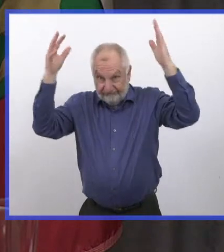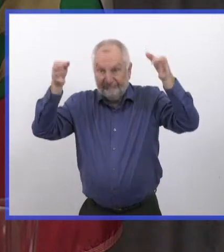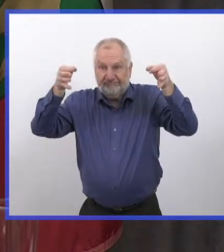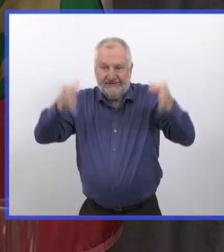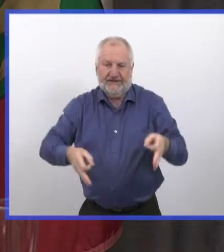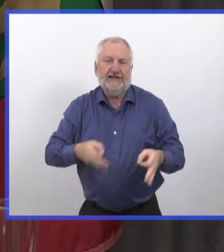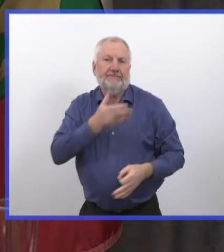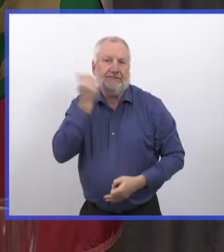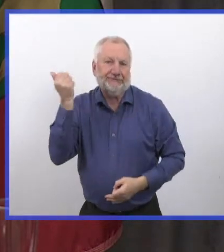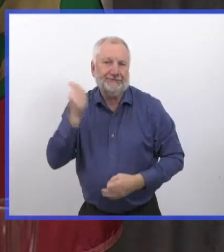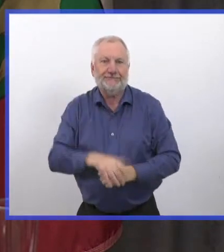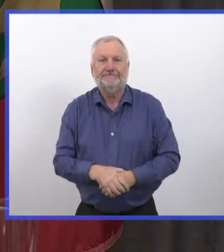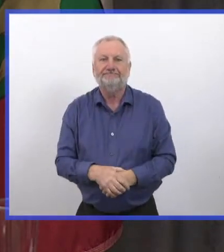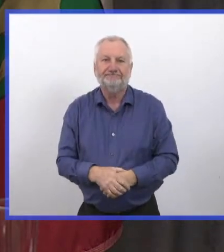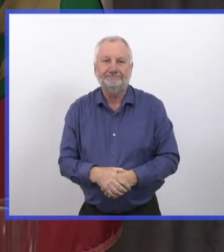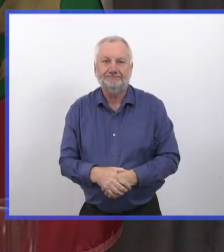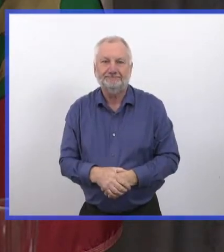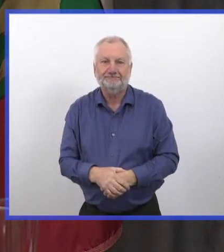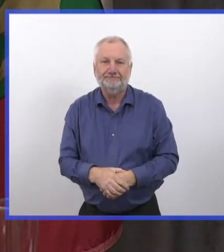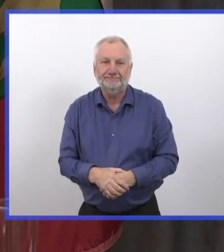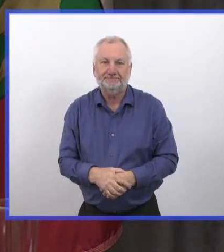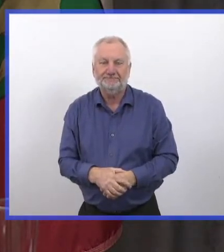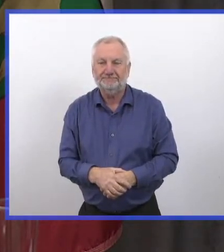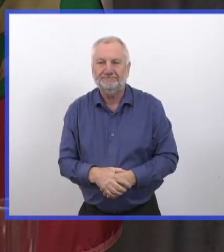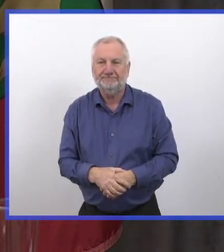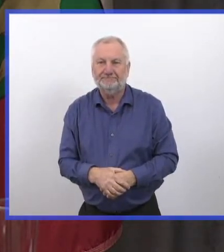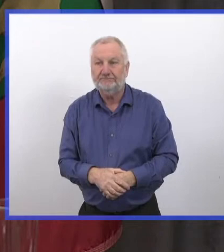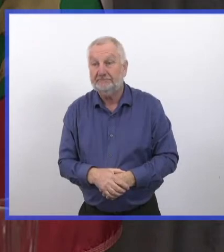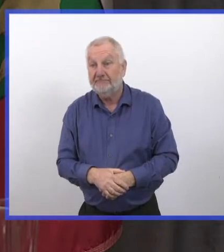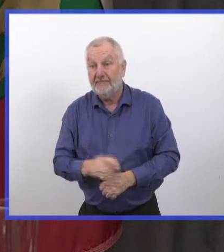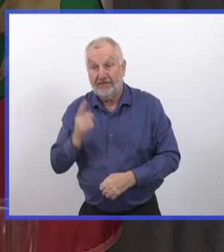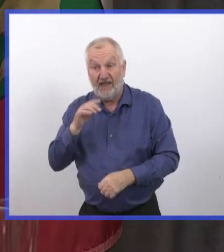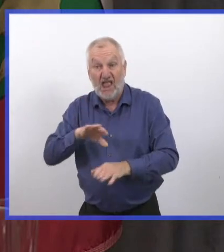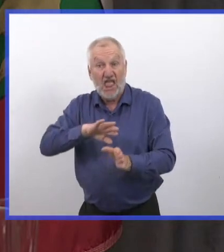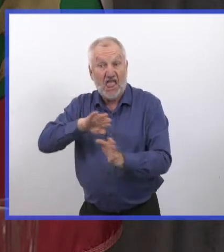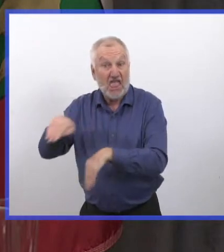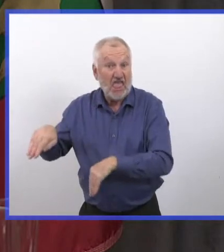comme celle que nous avions avant l'arrivée de la COVID-19.